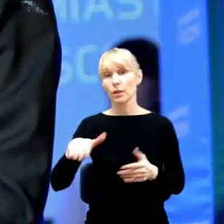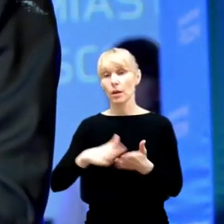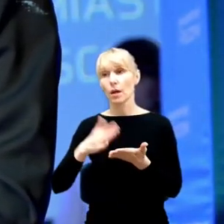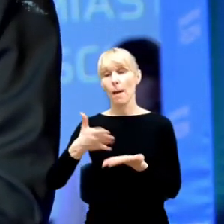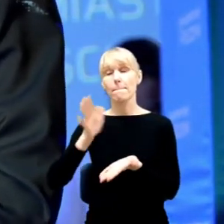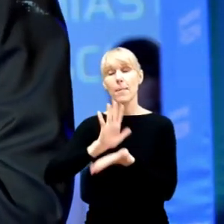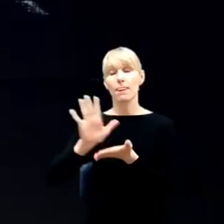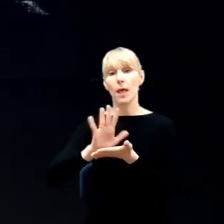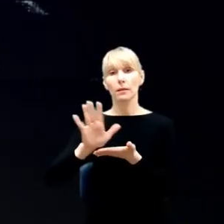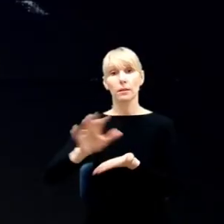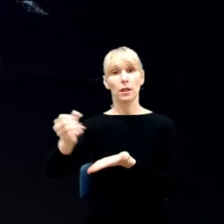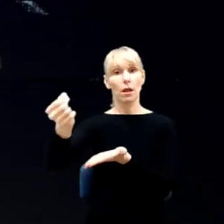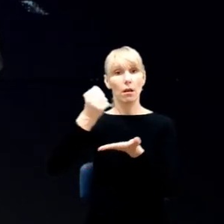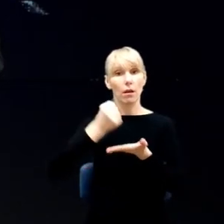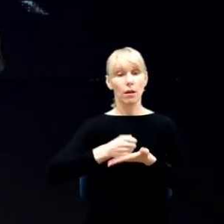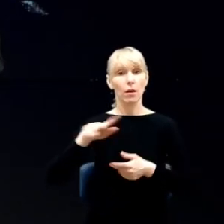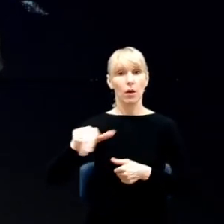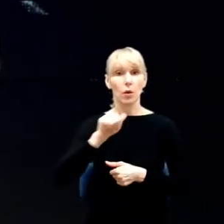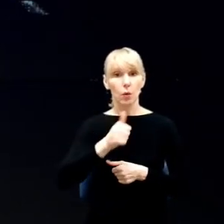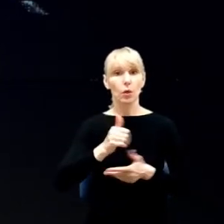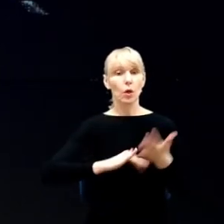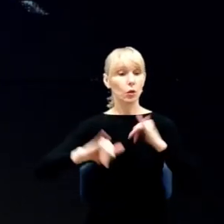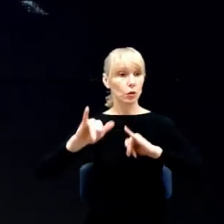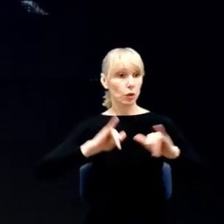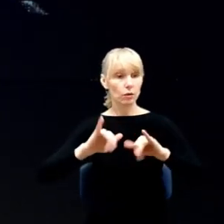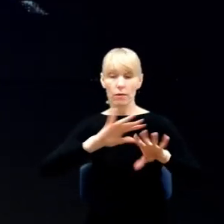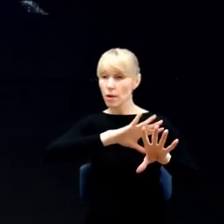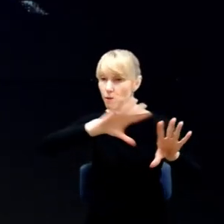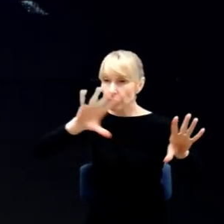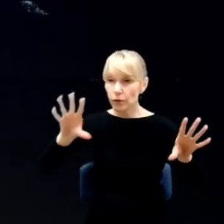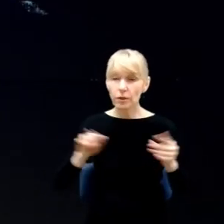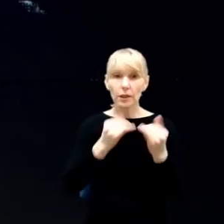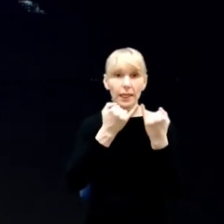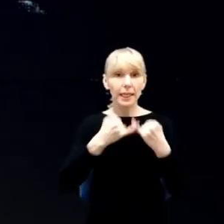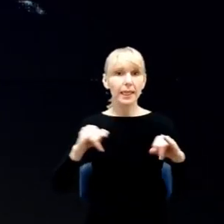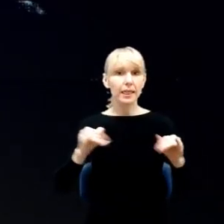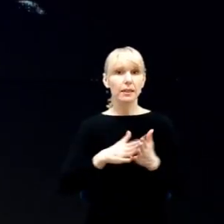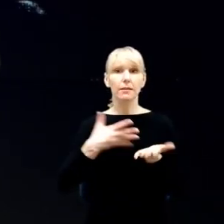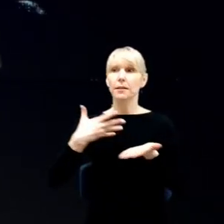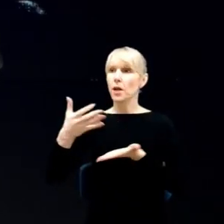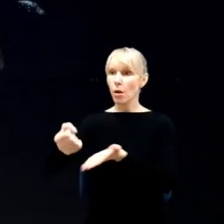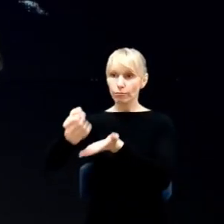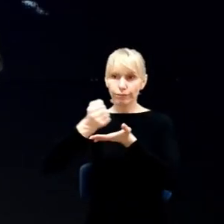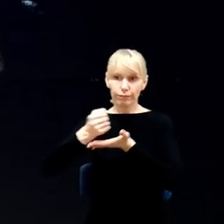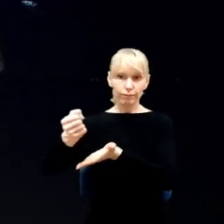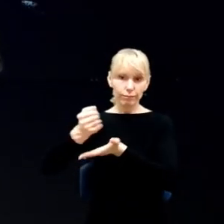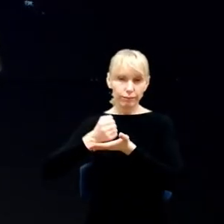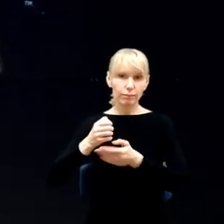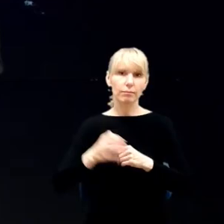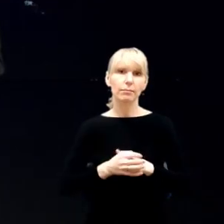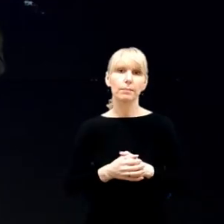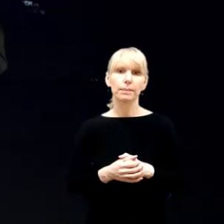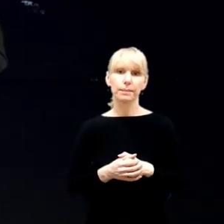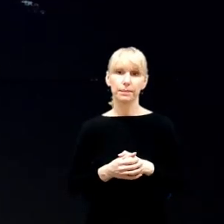Ze środków unijnych, rządowych i wszystkich, jakich można było pozyskiwać w tym określonym czasie. Dziękuję bardzo.